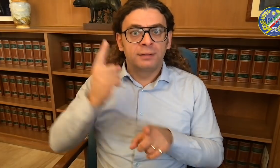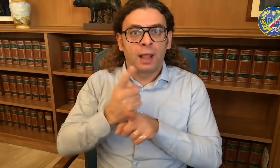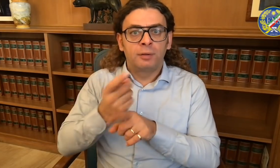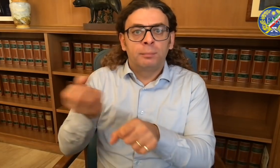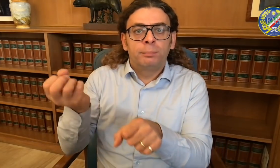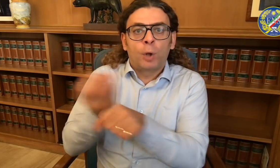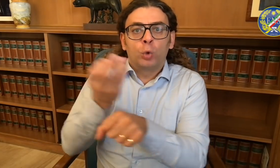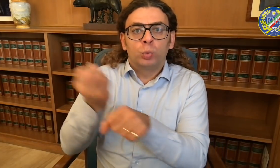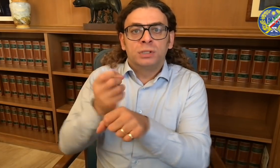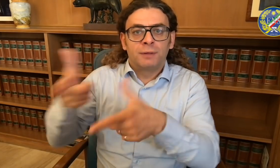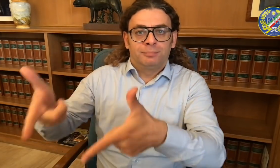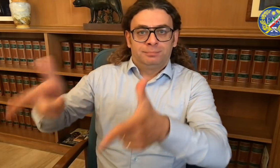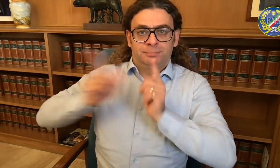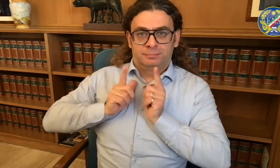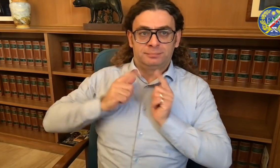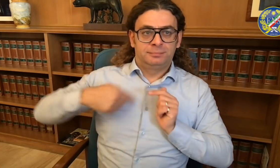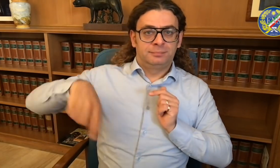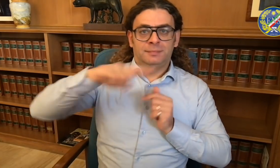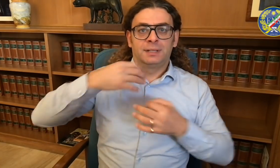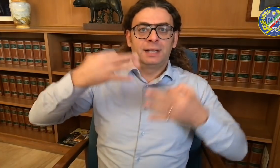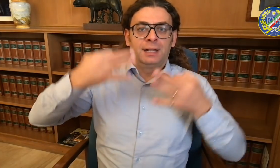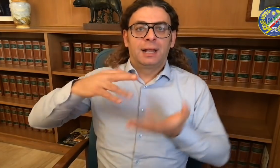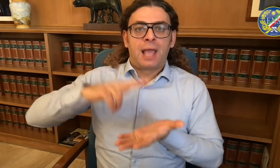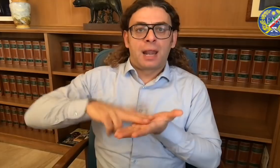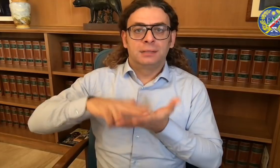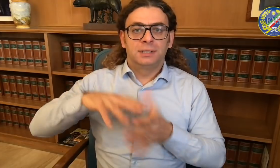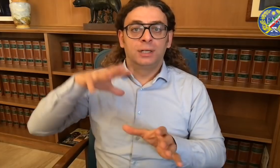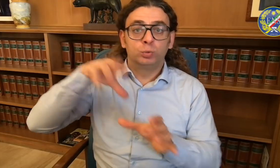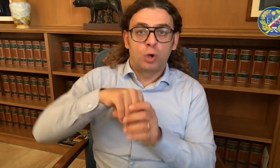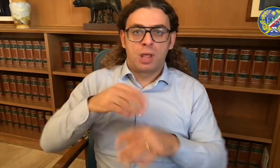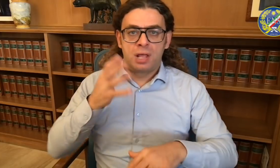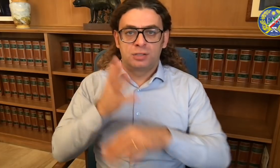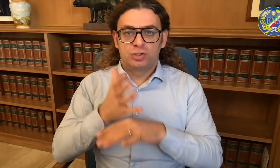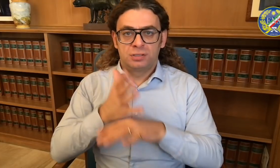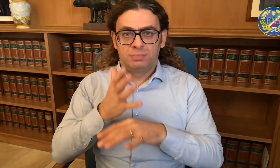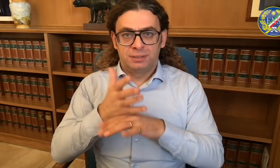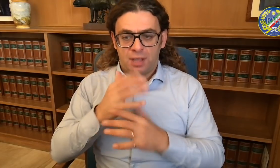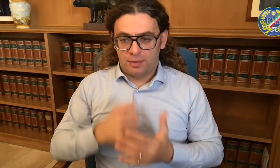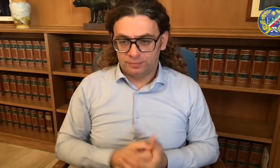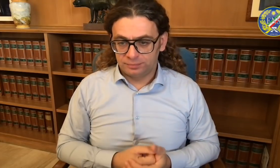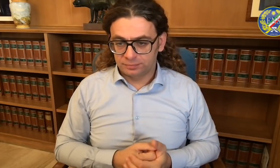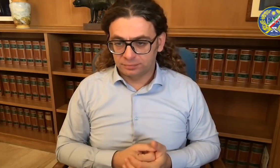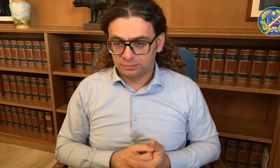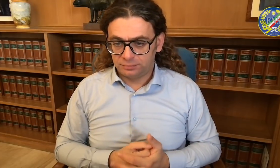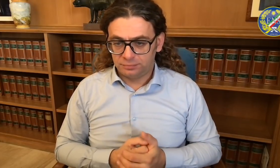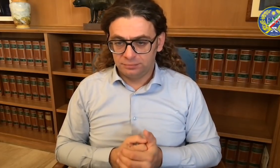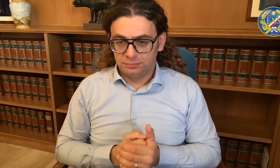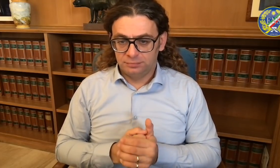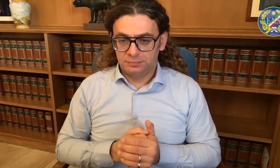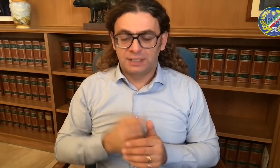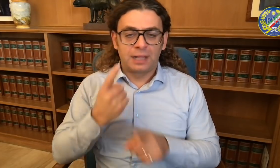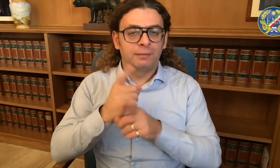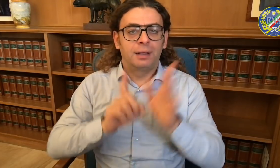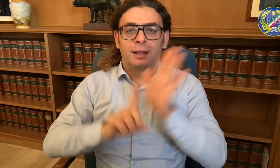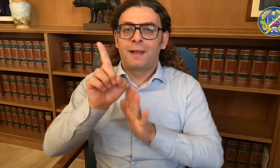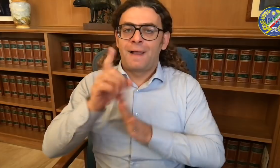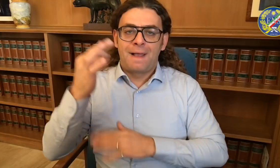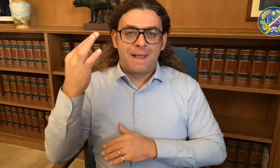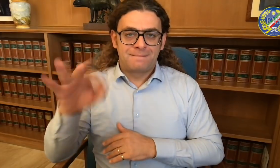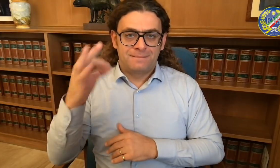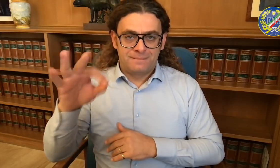rendere effettiva l’inclusione sociale e l’accessibilità delle persone con disabilità., assicurando risultati di qualità.